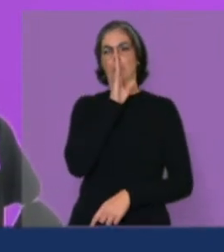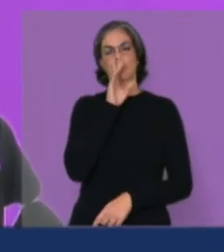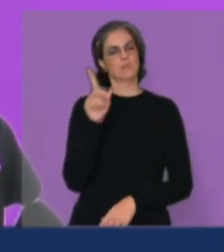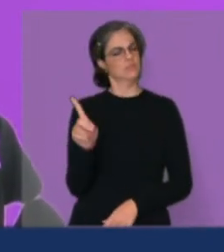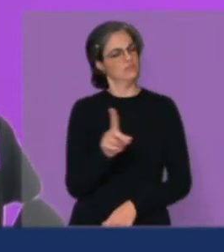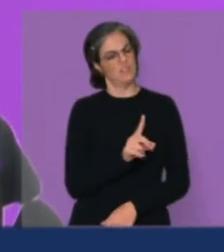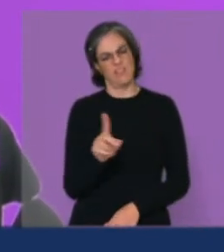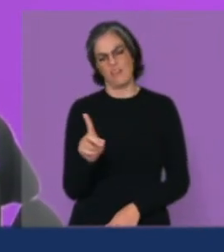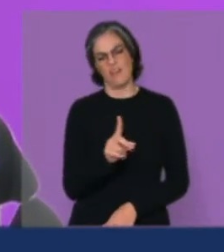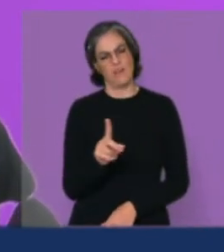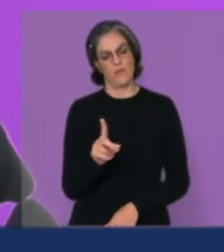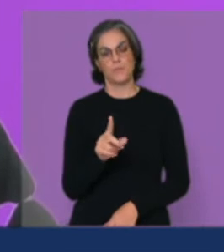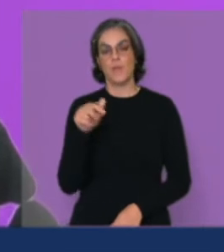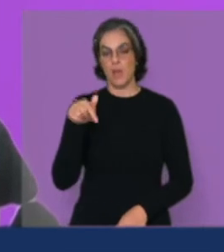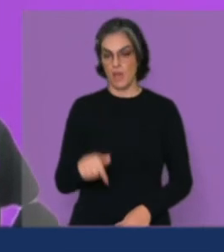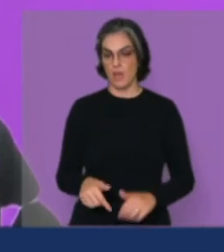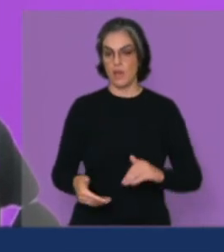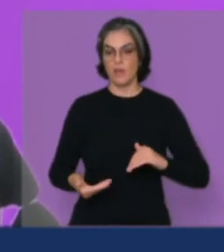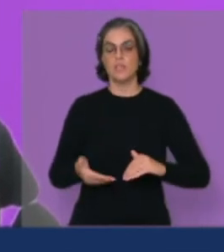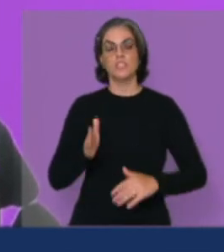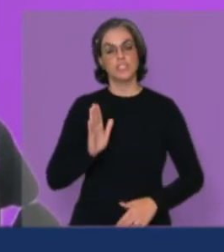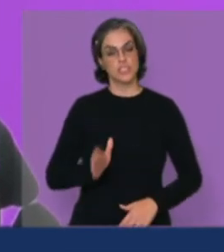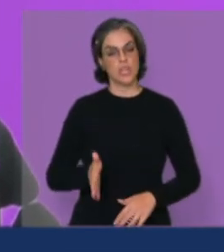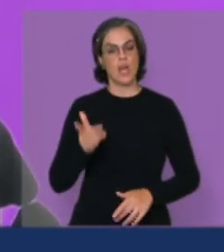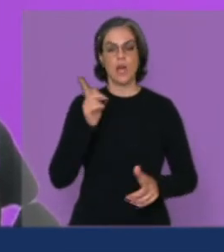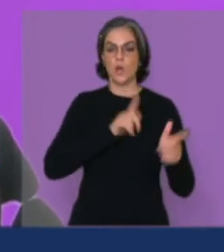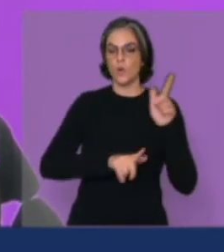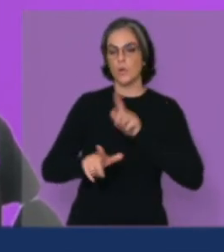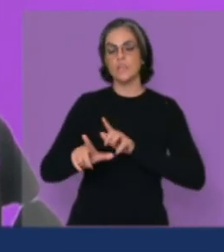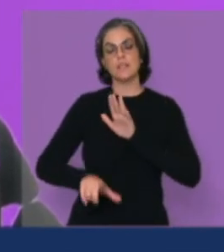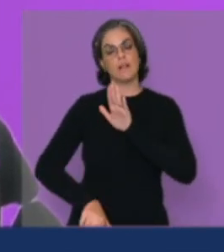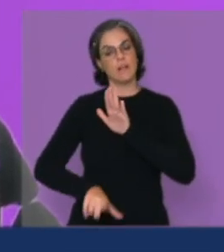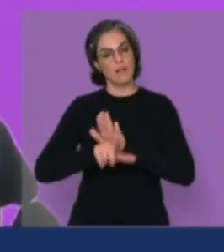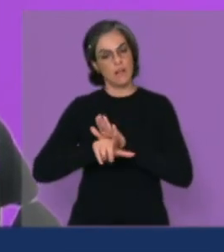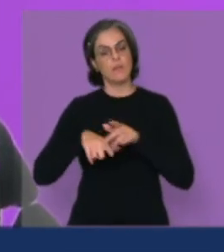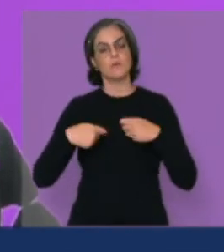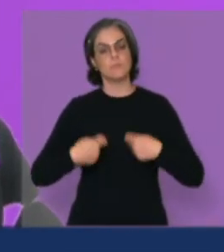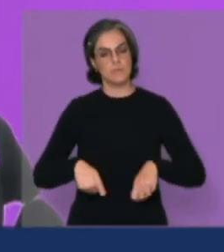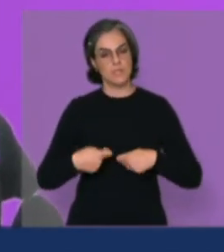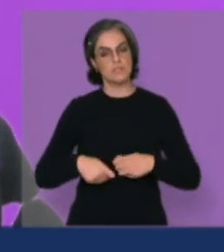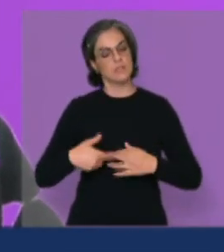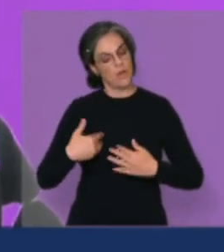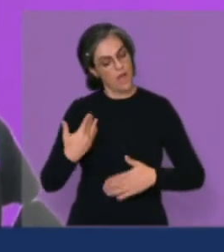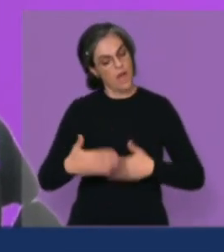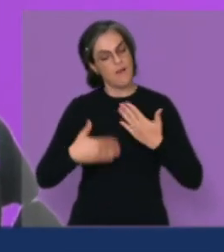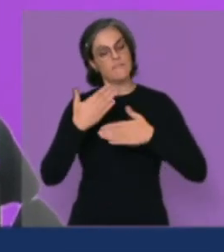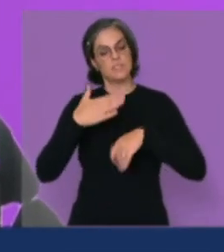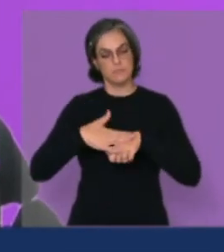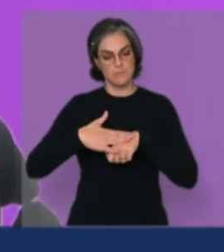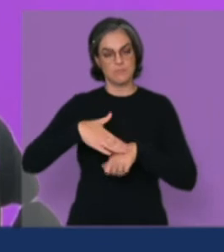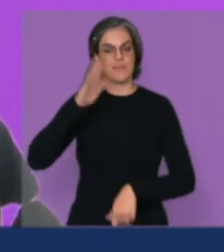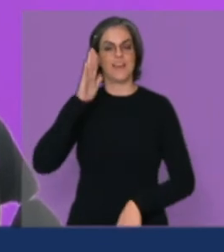AGREDIDAS NO SILÊNCIO PERPETUANDO, QUE ESTA CASA, JÁ DEU GRANDE PARA A LEGISLAÇÃO BRASILEIRA, CONTINUE AVANÇANDO NO SENTIDO DE GARANTIR O DIREITO DAS